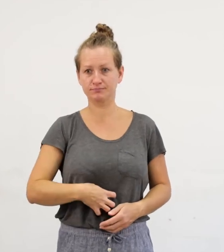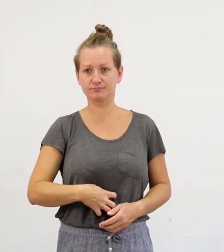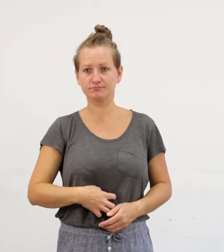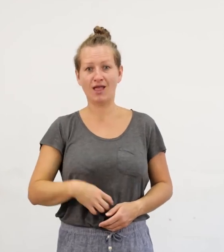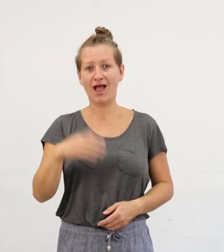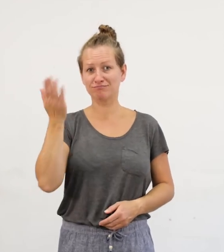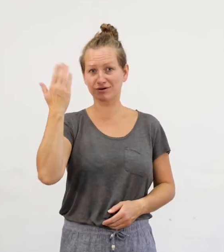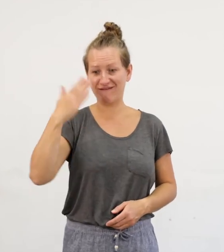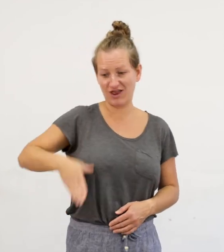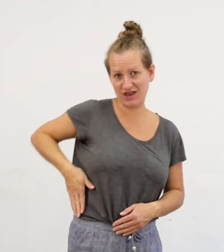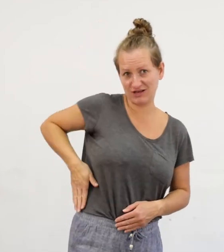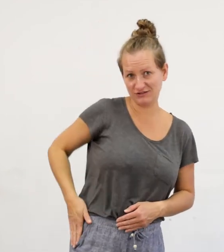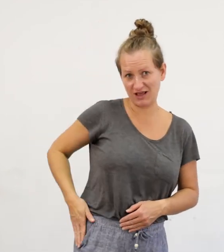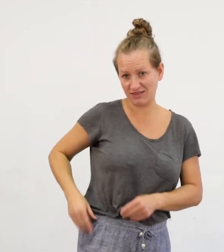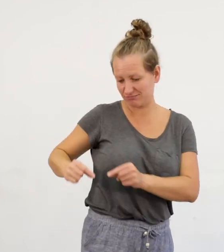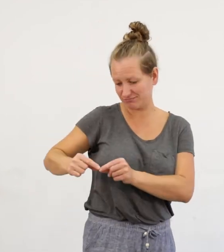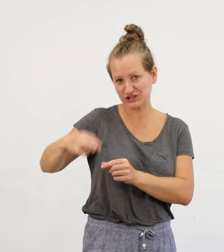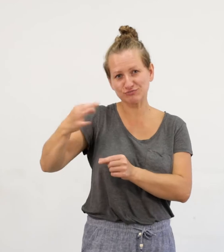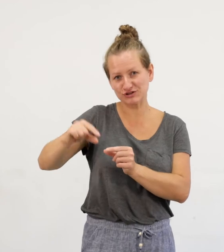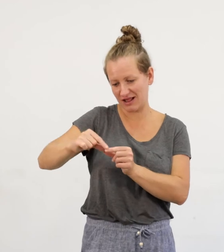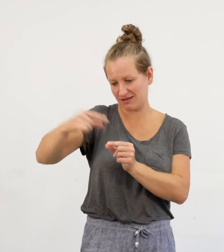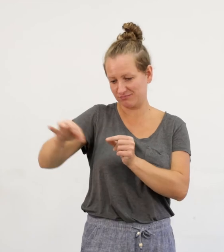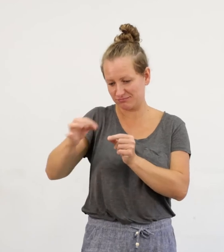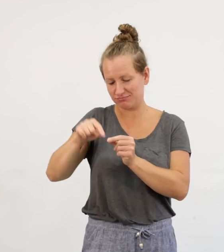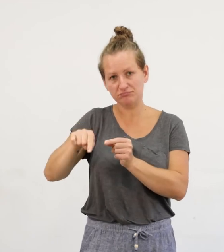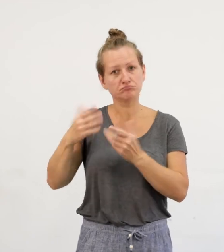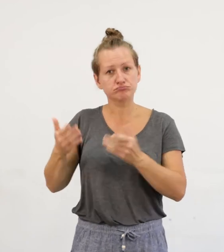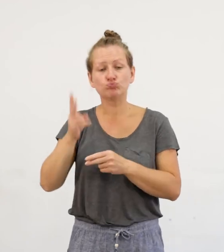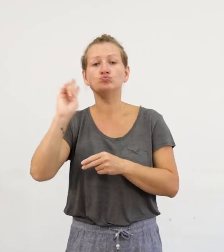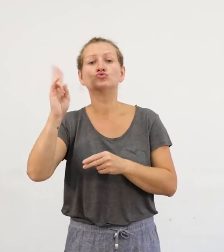Płk Wiesław Podlecki 18. Białostockim Pułkiem